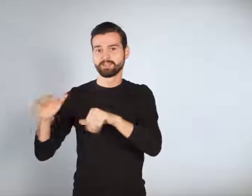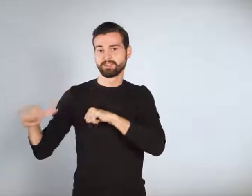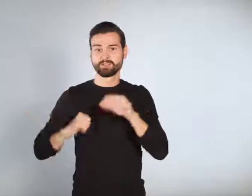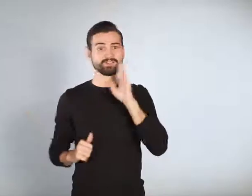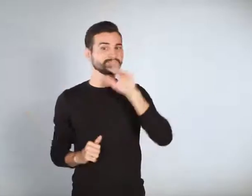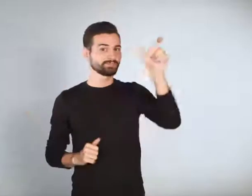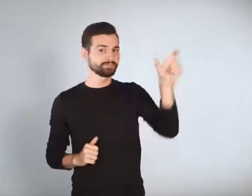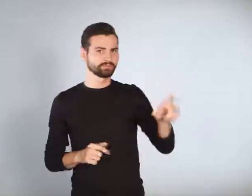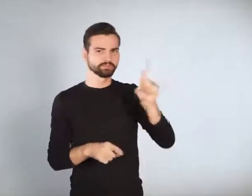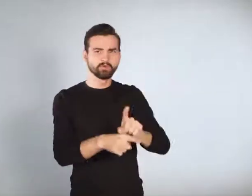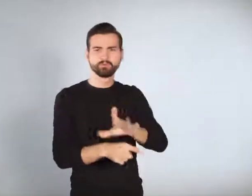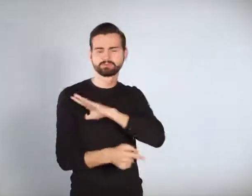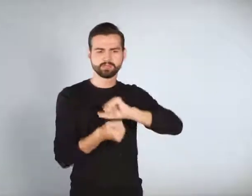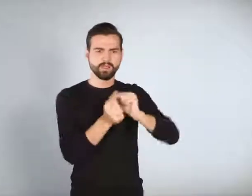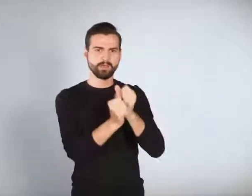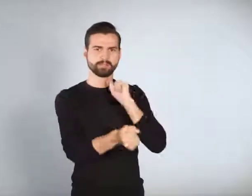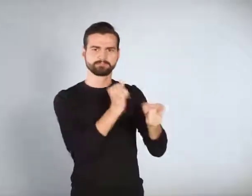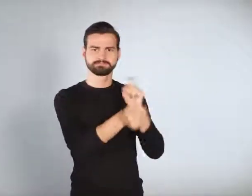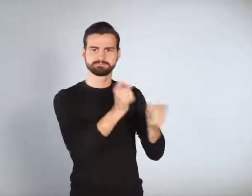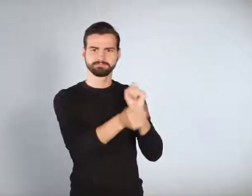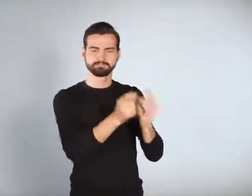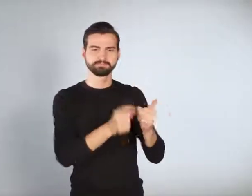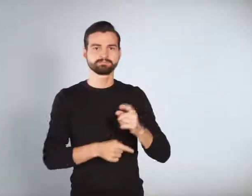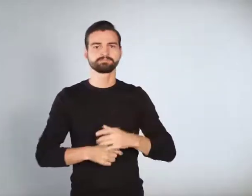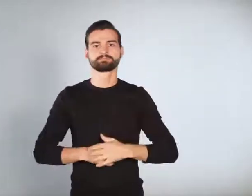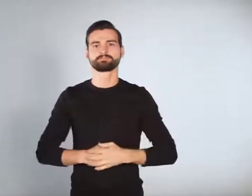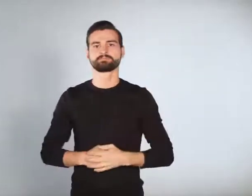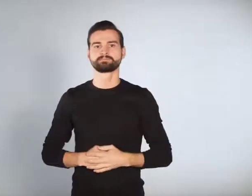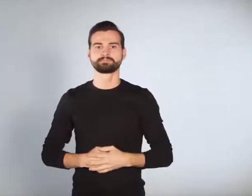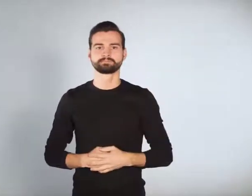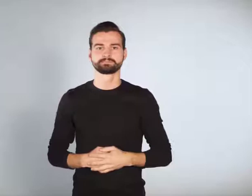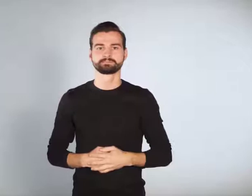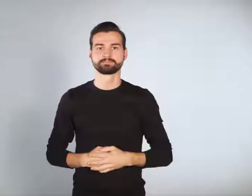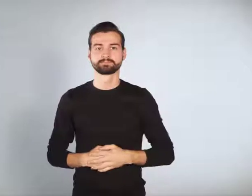грешницу должны забить камнями.